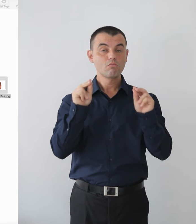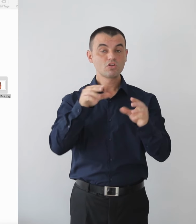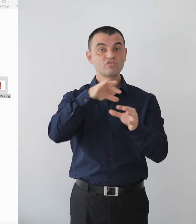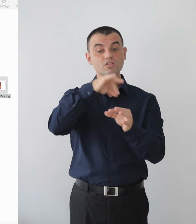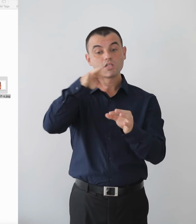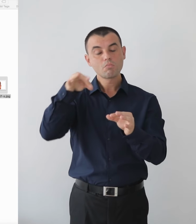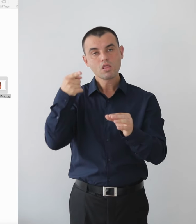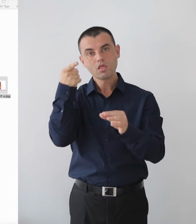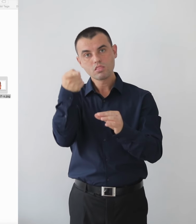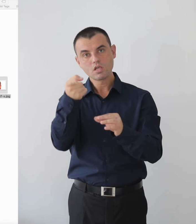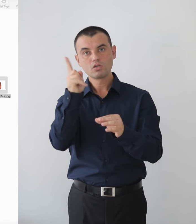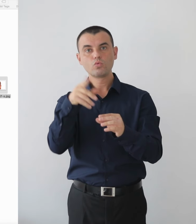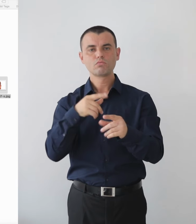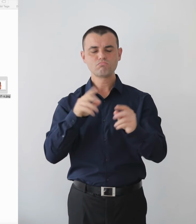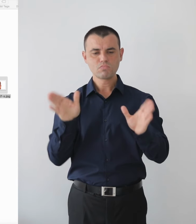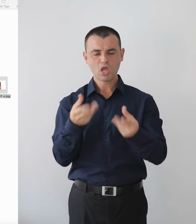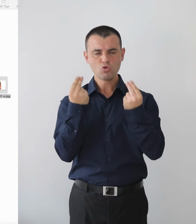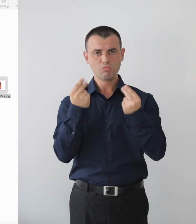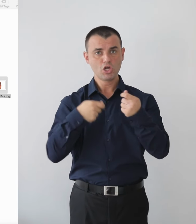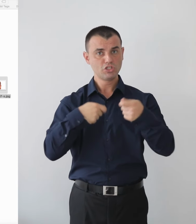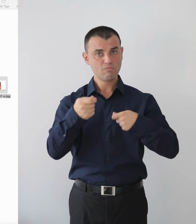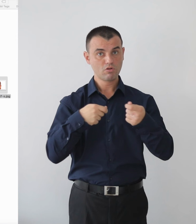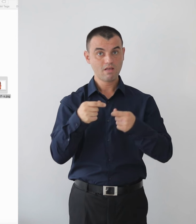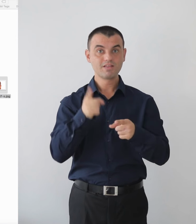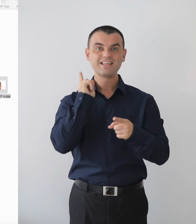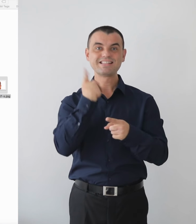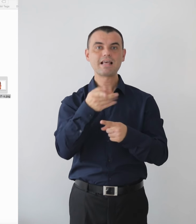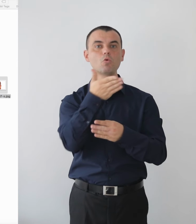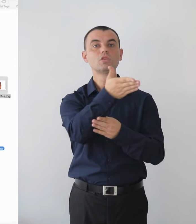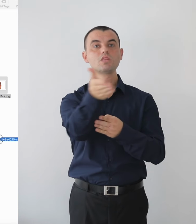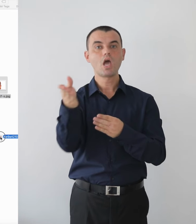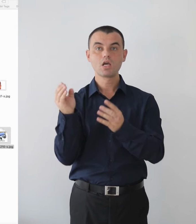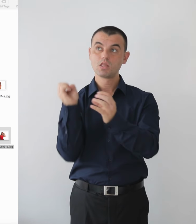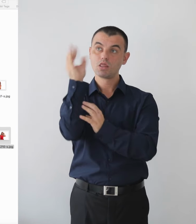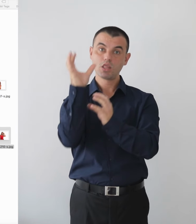Препоръчително е, да селектирате тези, които са най-добри и да качите тях за продажба.